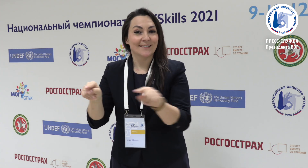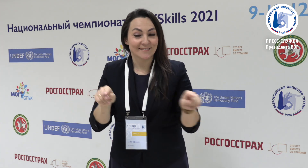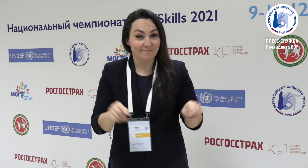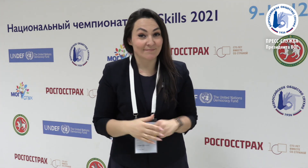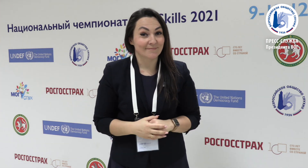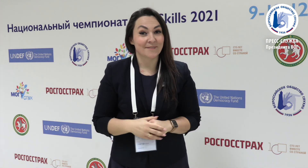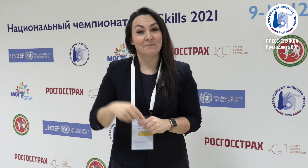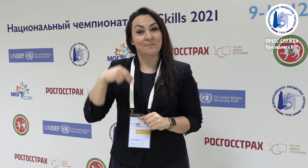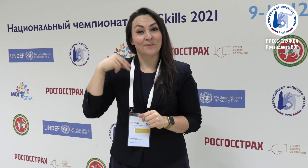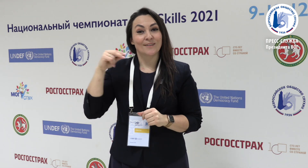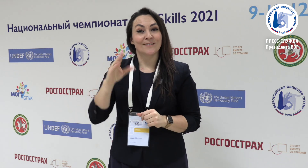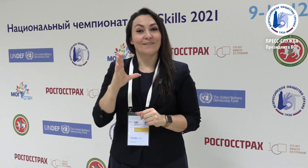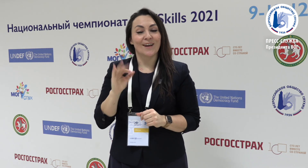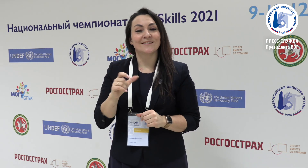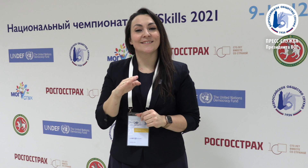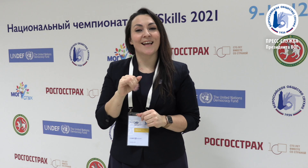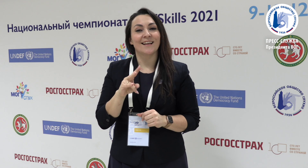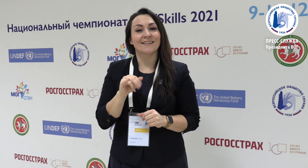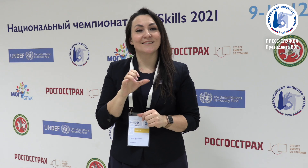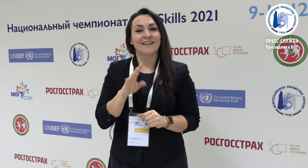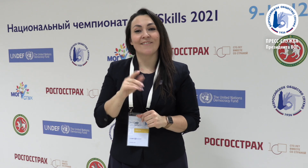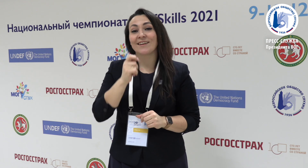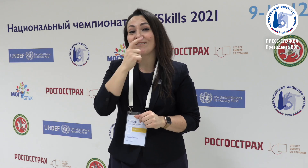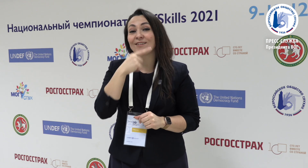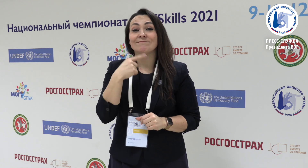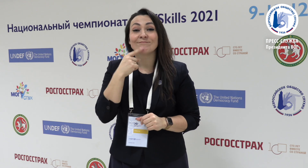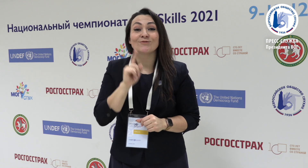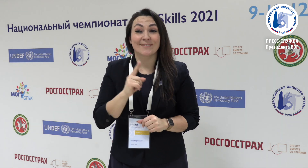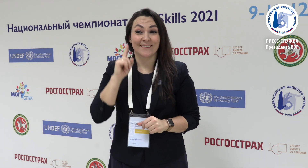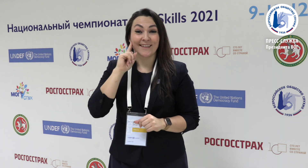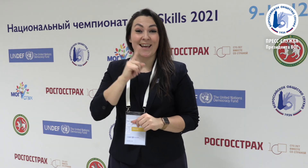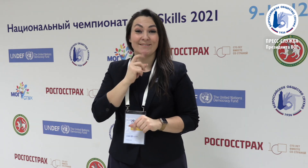Президент ВОГ Станислав Иванов подытожил, что все,